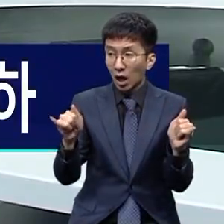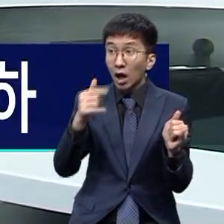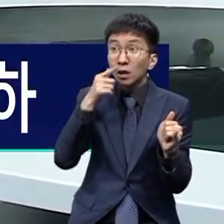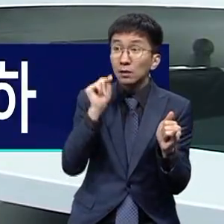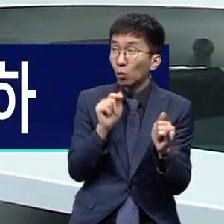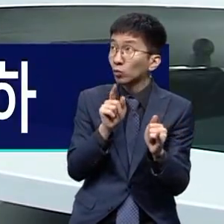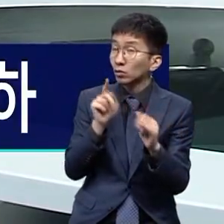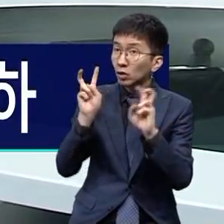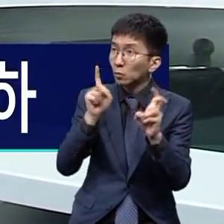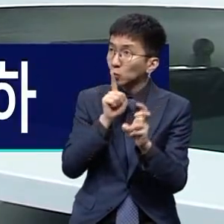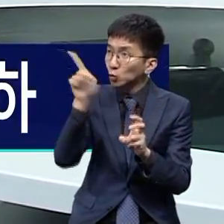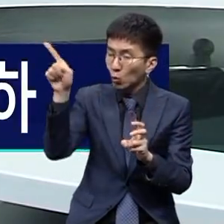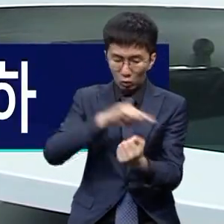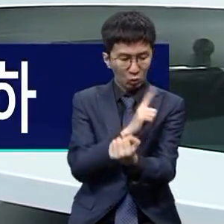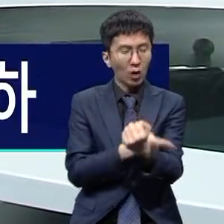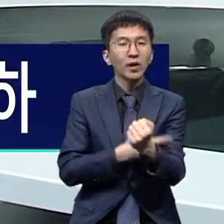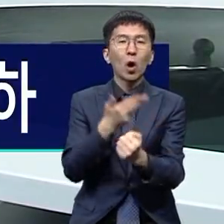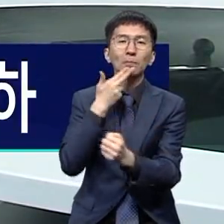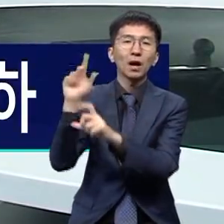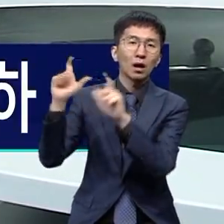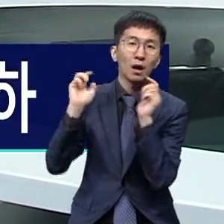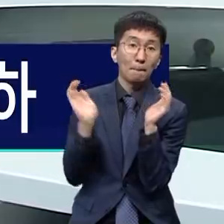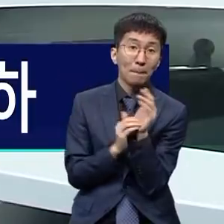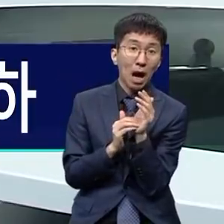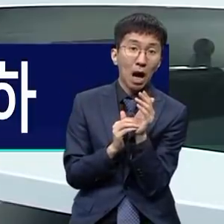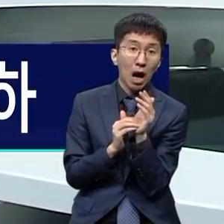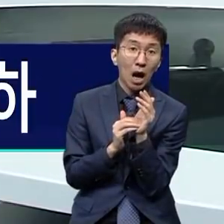판단했습니다. 3년 전 나왔던 대법원 판결이 정반대로